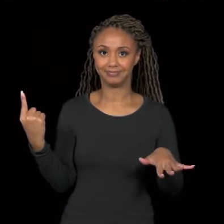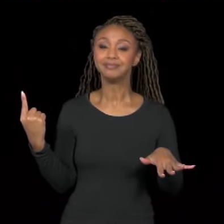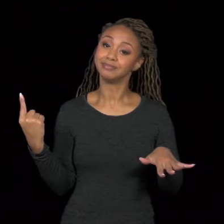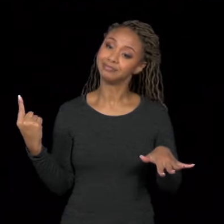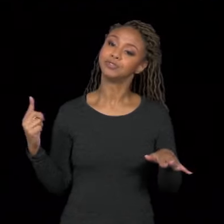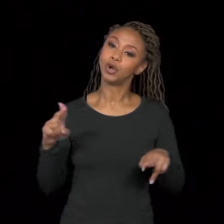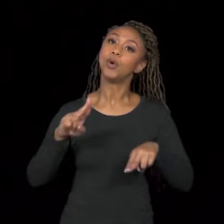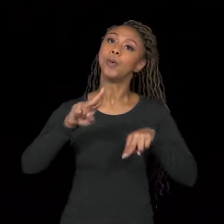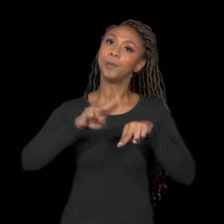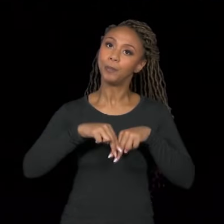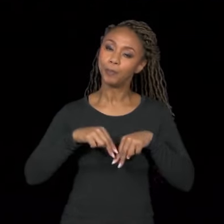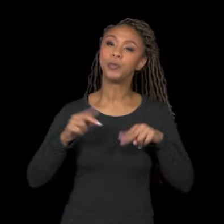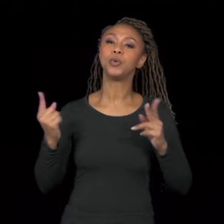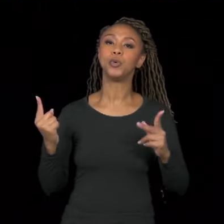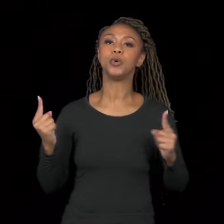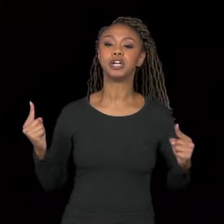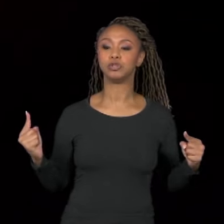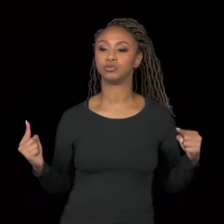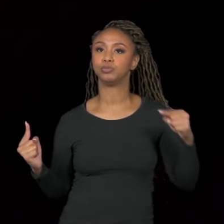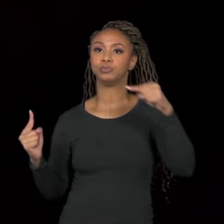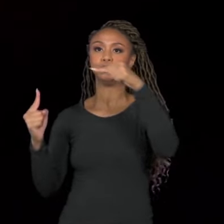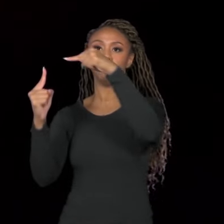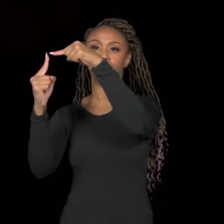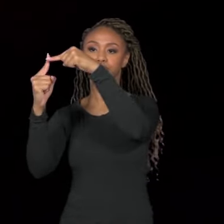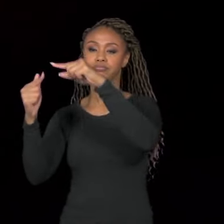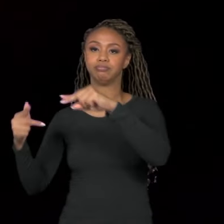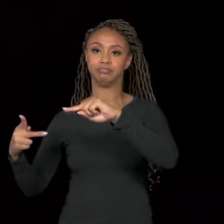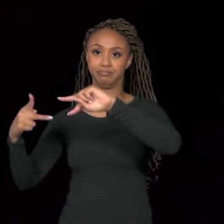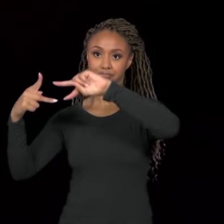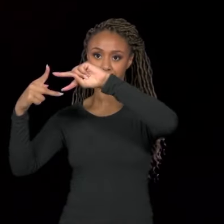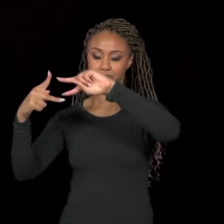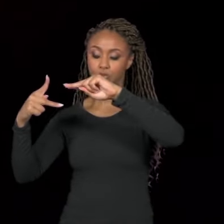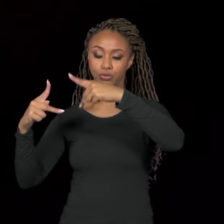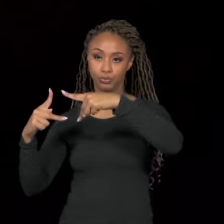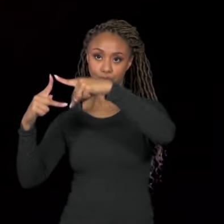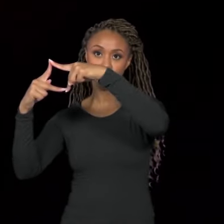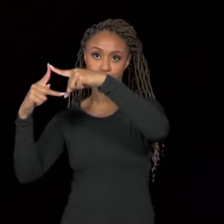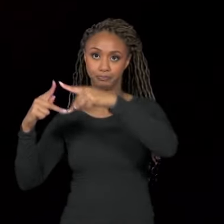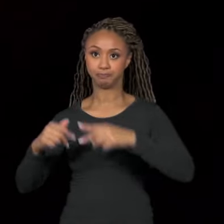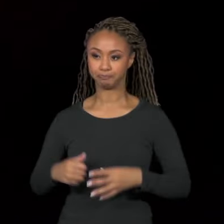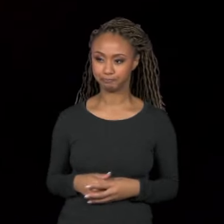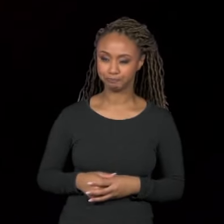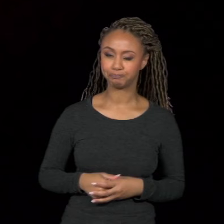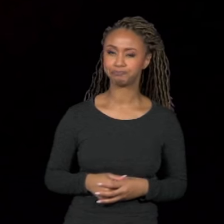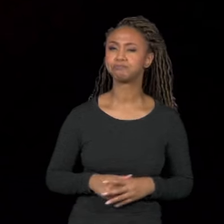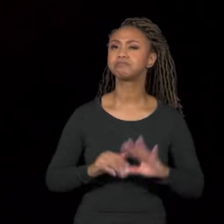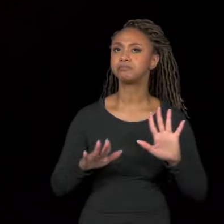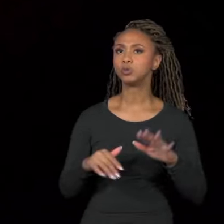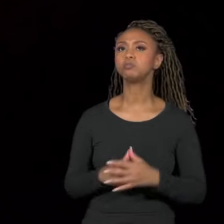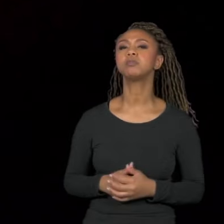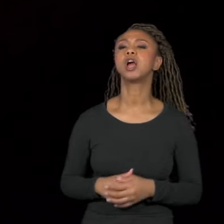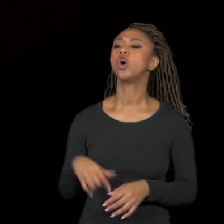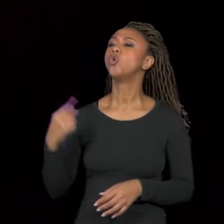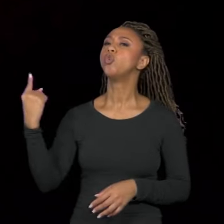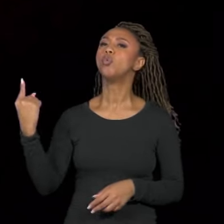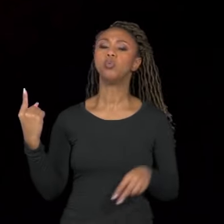UM PARA UM. BOM, NA CARDINALIDADE UM PARA "N", ENTÃO A GENTE TEM O QUÊ? AQUI A GENTE TEM DE NOVO, AS DUAS